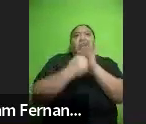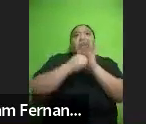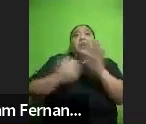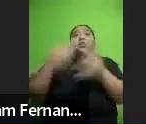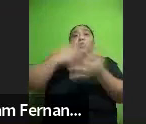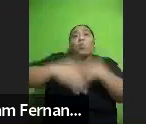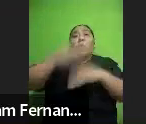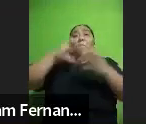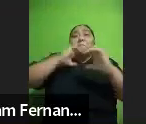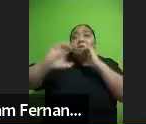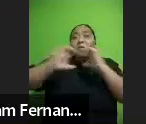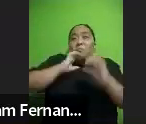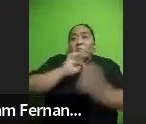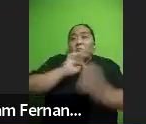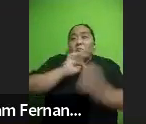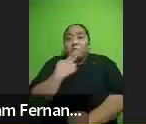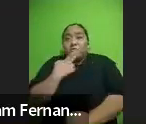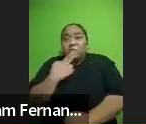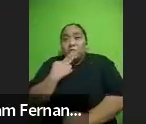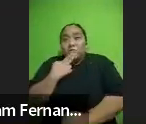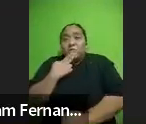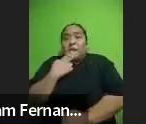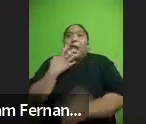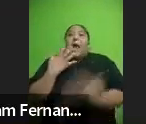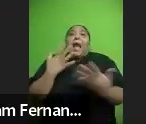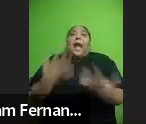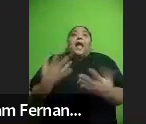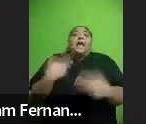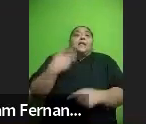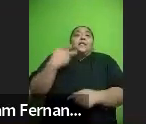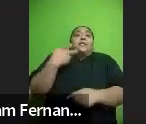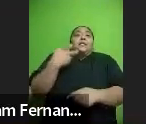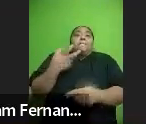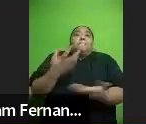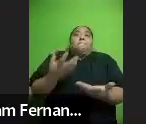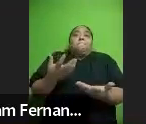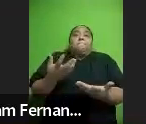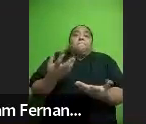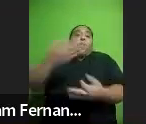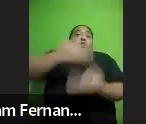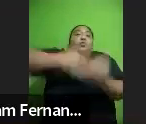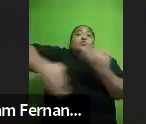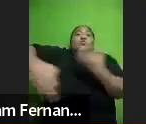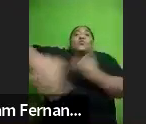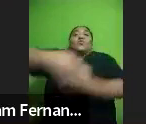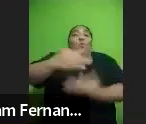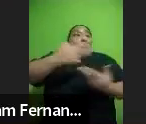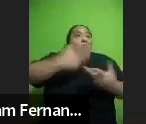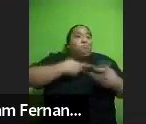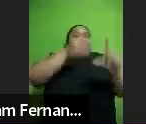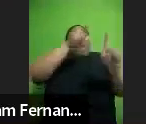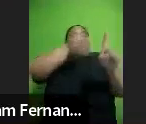de signos que no sirven de signos que no sirven para comunicar en , en entonces puede en entonces puede entrar este este L, todos los